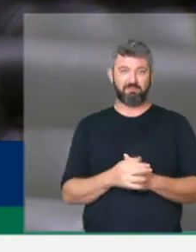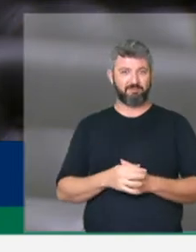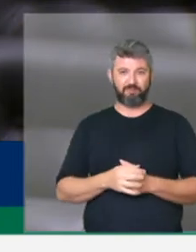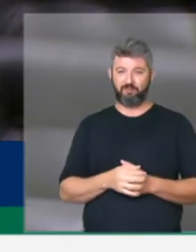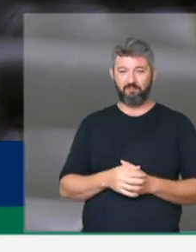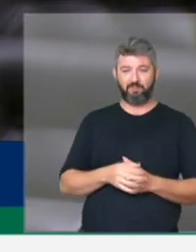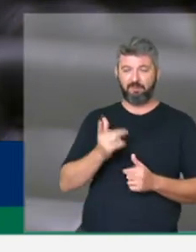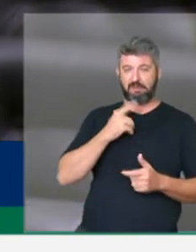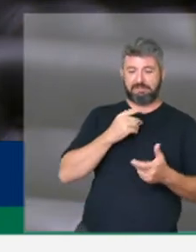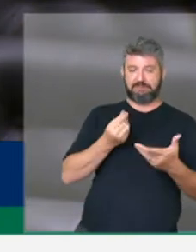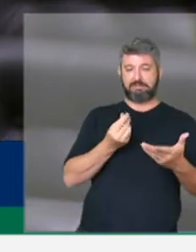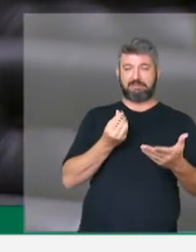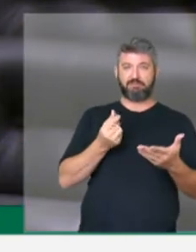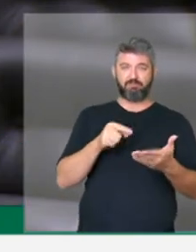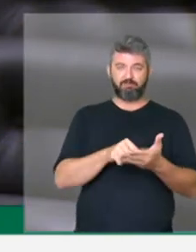PORQUE SINCERAMENTE RELATOR EU ACREDITO QUE ELES NÃO VÃO